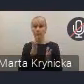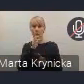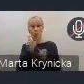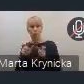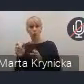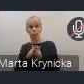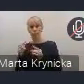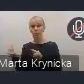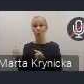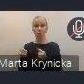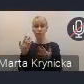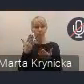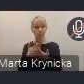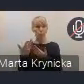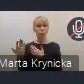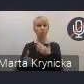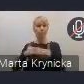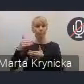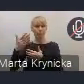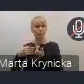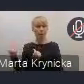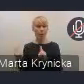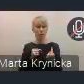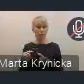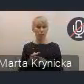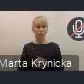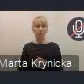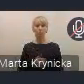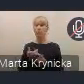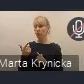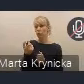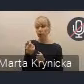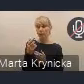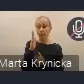Jest ich w tej chwili chyba sześć zgłoszonych, tak że za chwilę państwa poprosimy o zabranie głosu.